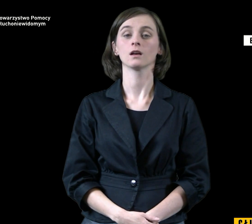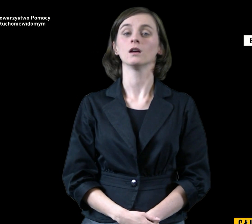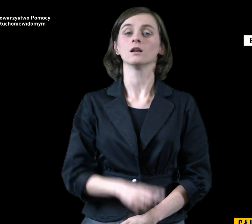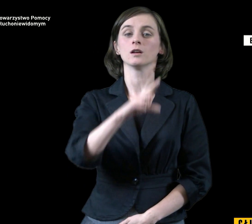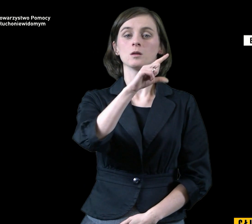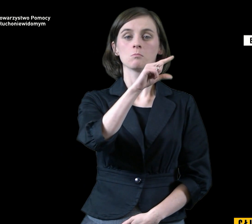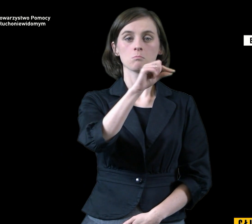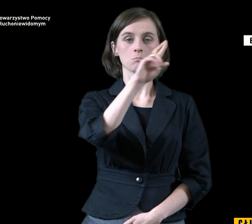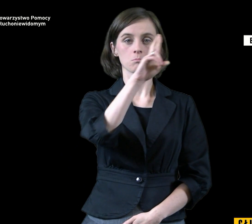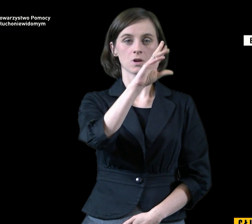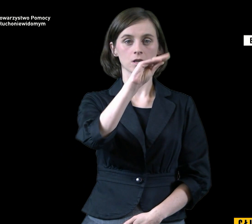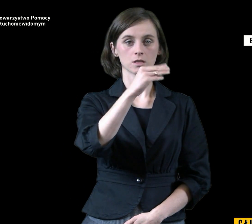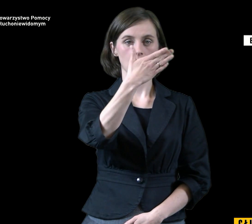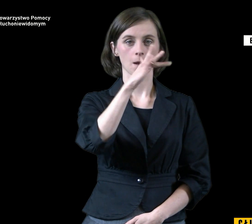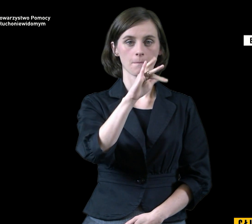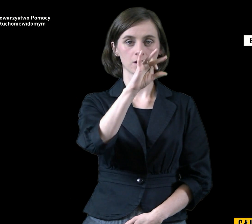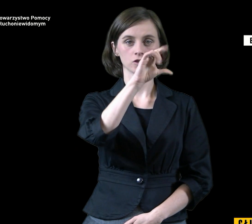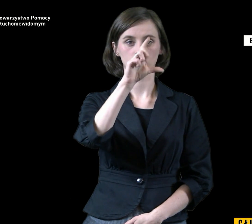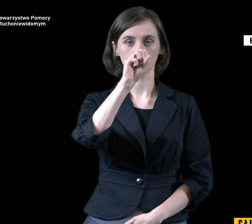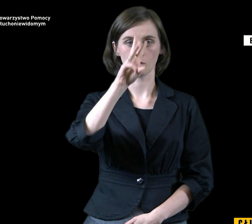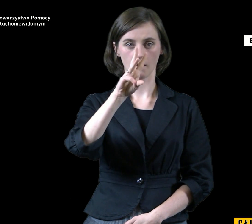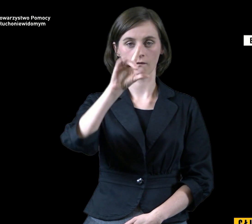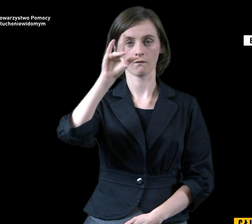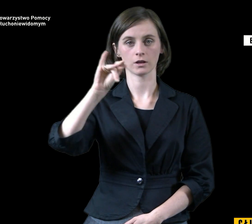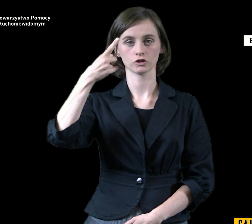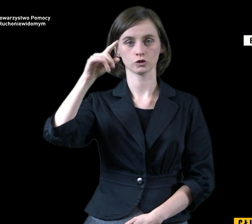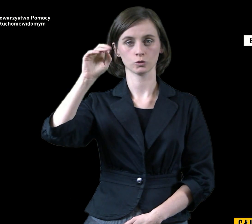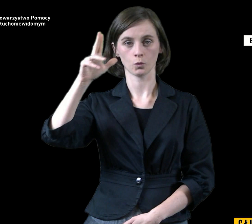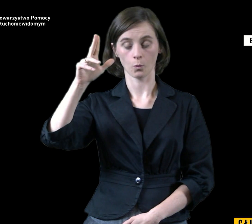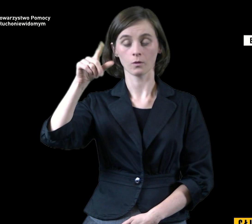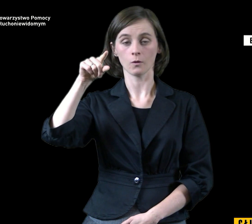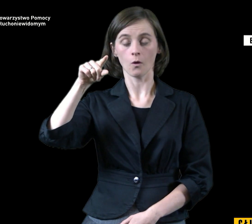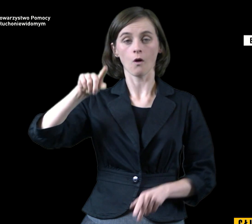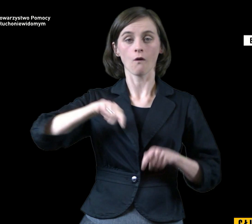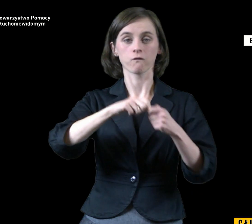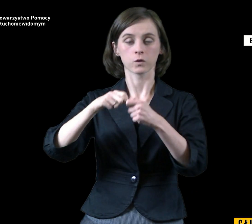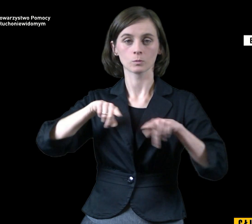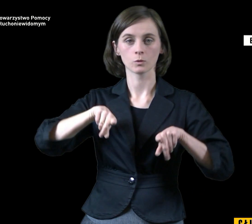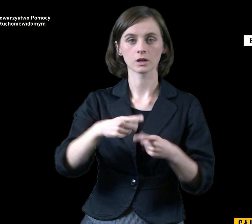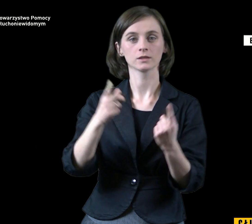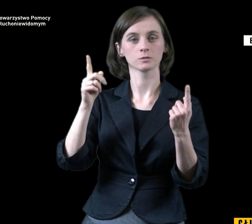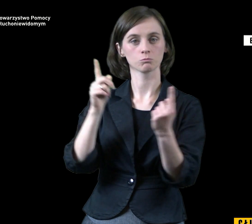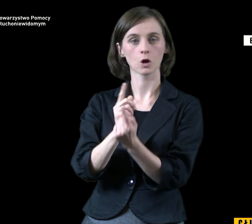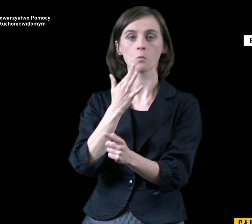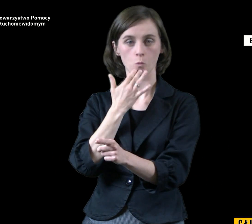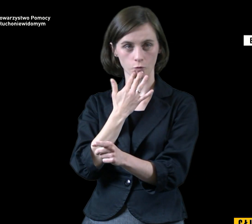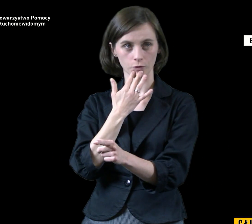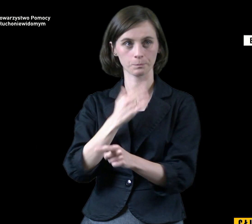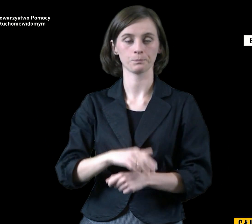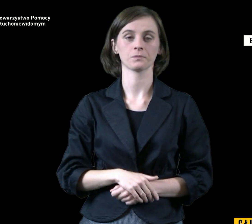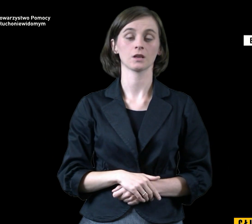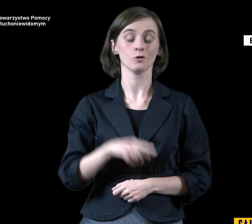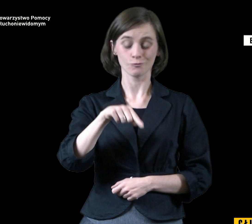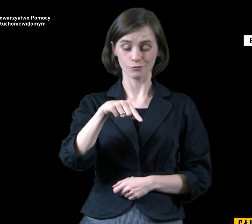Przemysław Żydok, współorganizator spotkania tłumaczy: